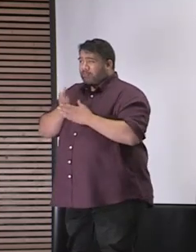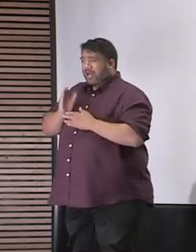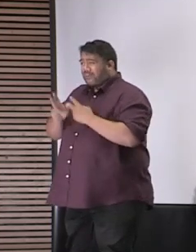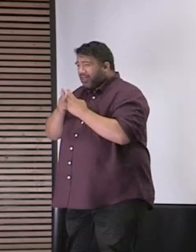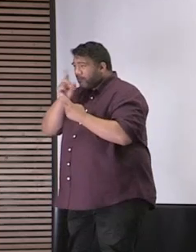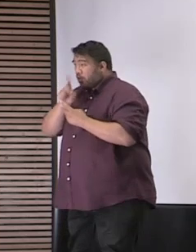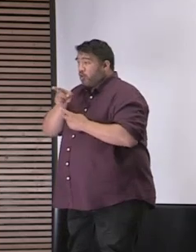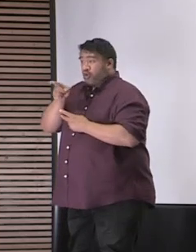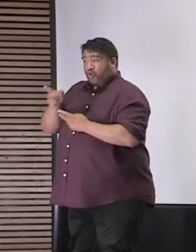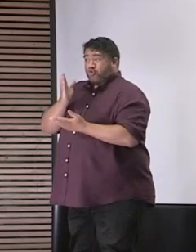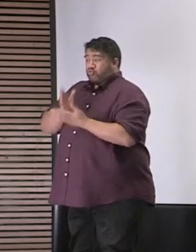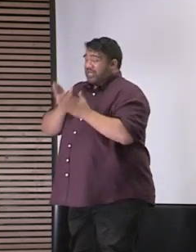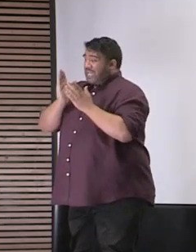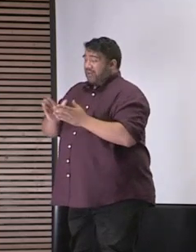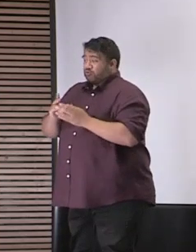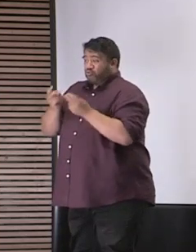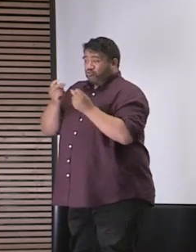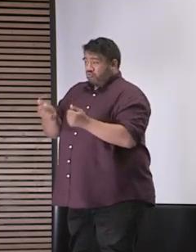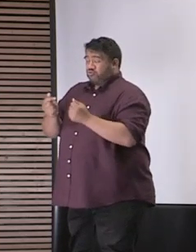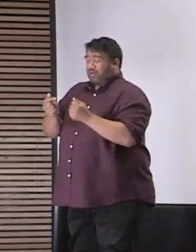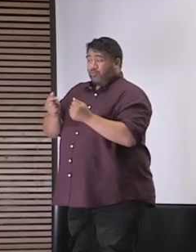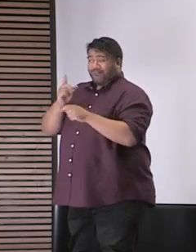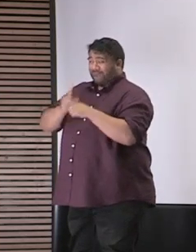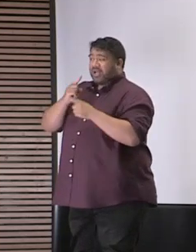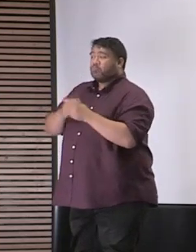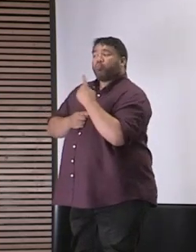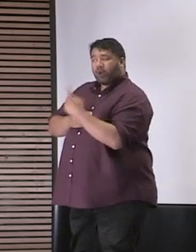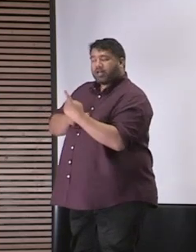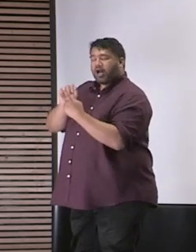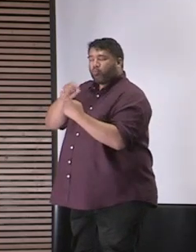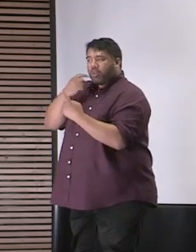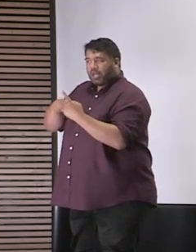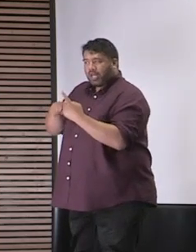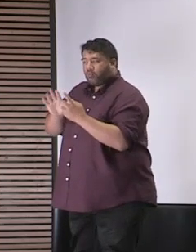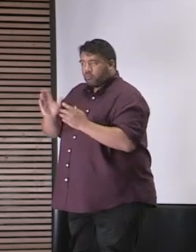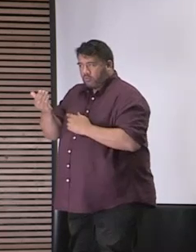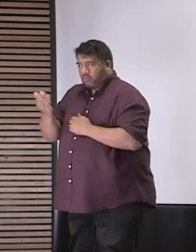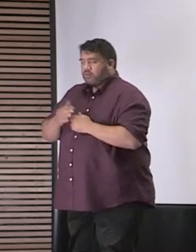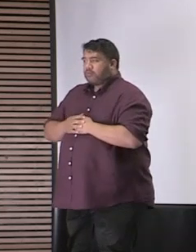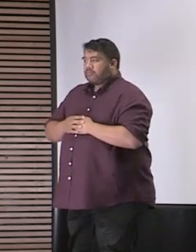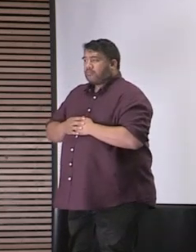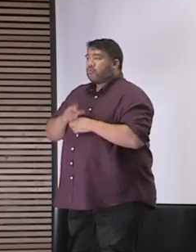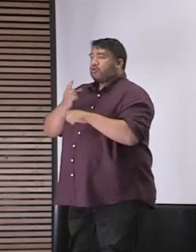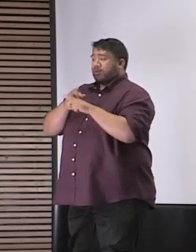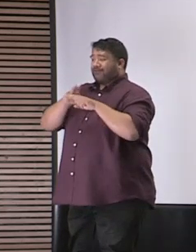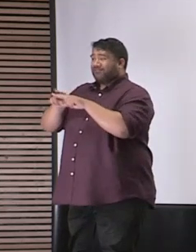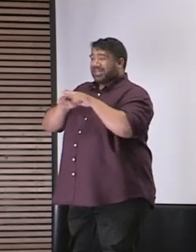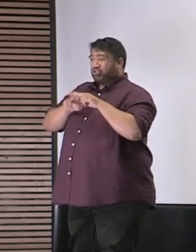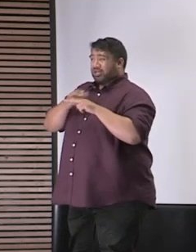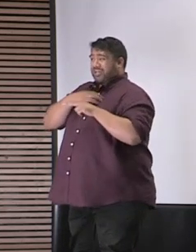Pregunto a todas las empresas, eche un vistazo al marco de nivel de alerta, piense cómo su negocio podría tener éxito en mi operación dentro de cada una, teniendo en cuenta que, durante muchos meses, tendremos que poder rastrear todos los neozelandeses que vienen en contacto entre sí y los lugares